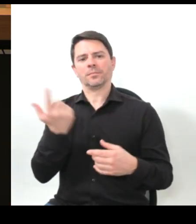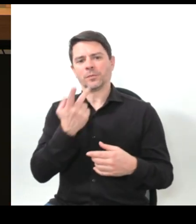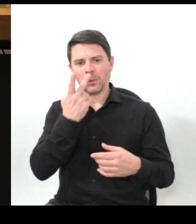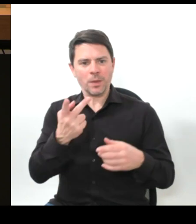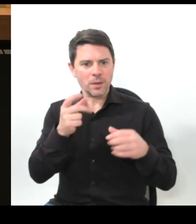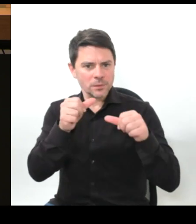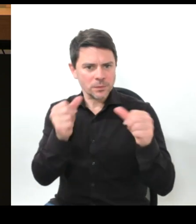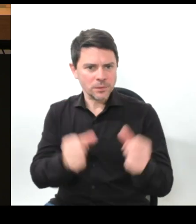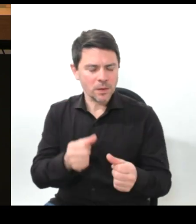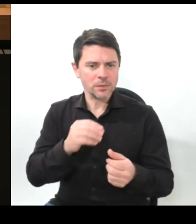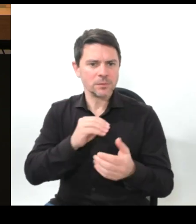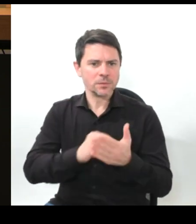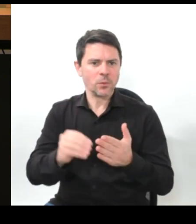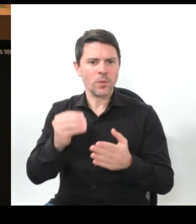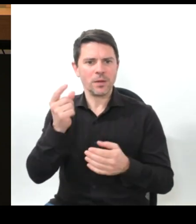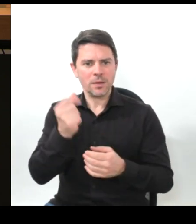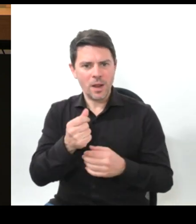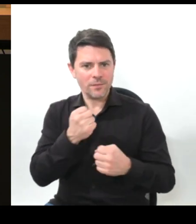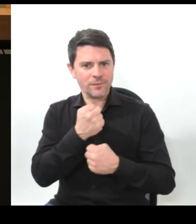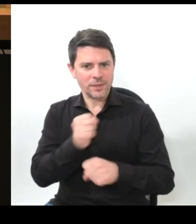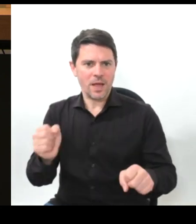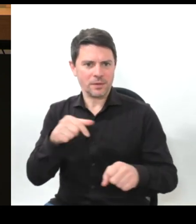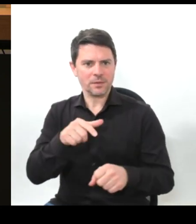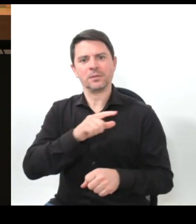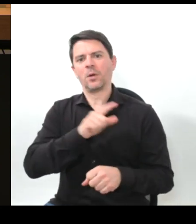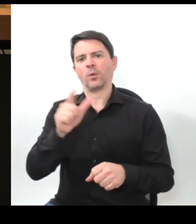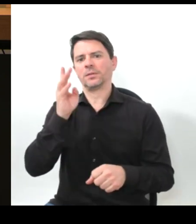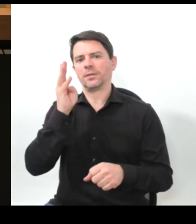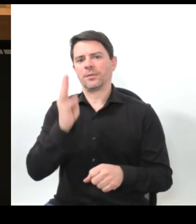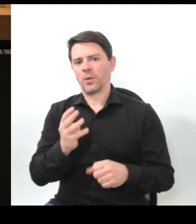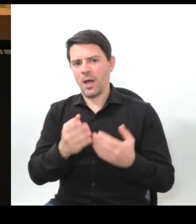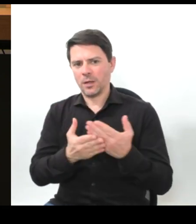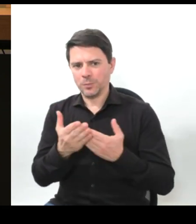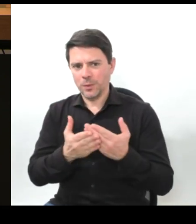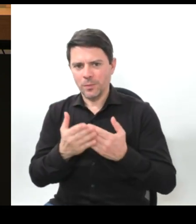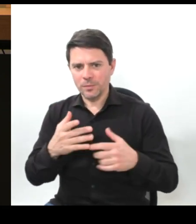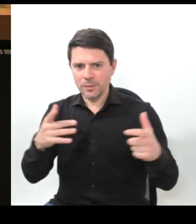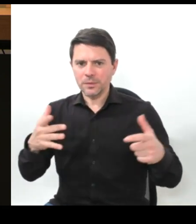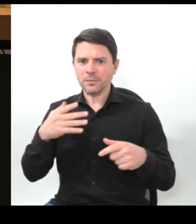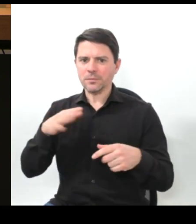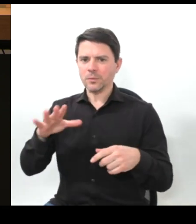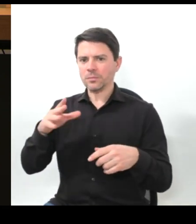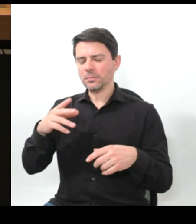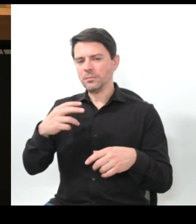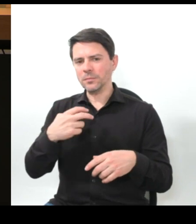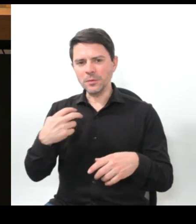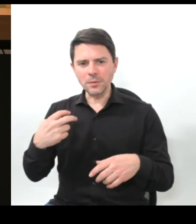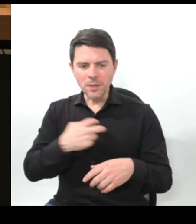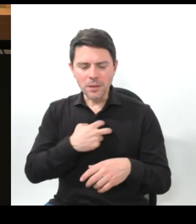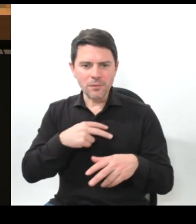können, vor allem den zuständigen Fachabgeordneten der Koalition, sowie der zuständigen Gesundheitsverwaltu,